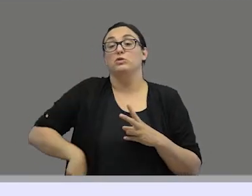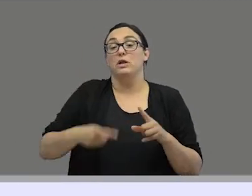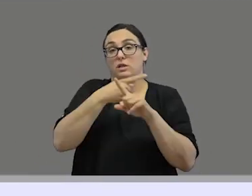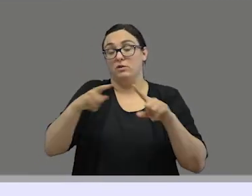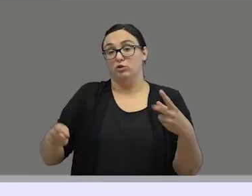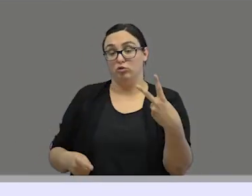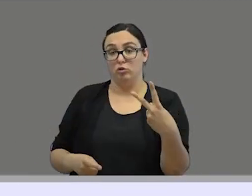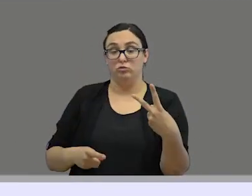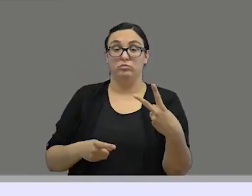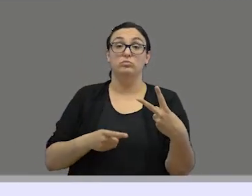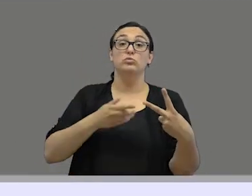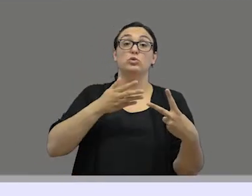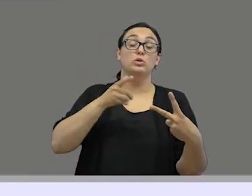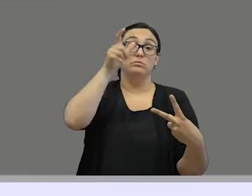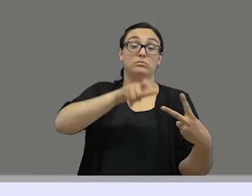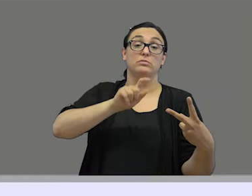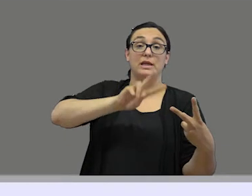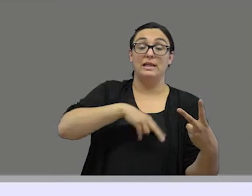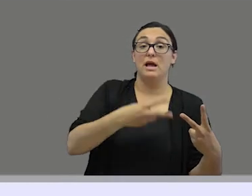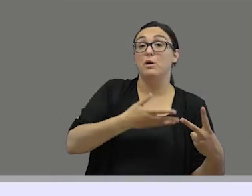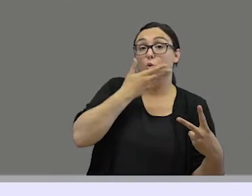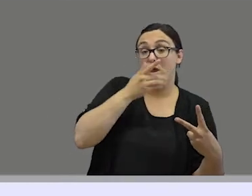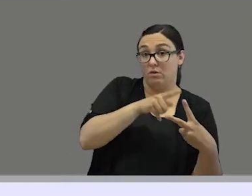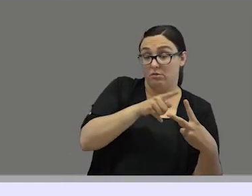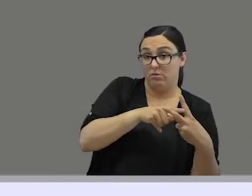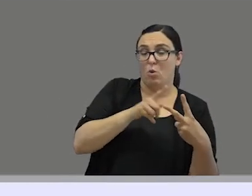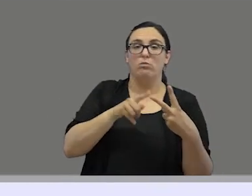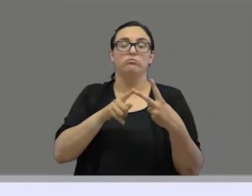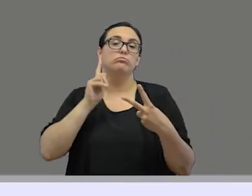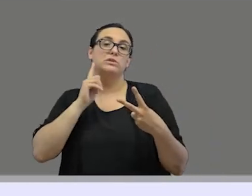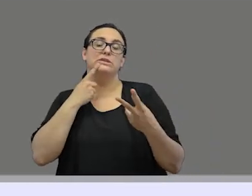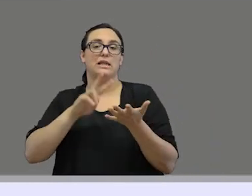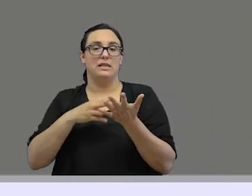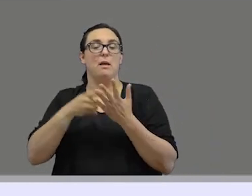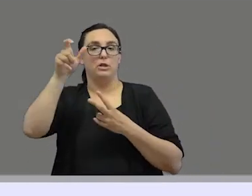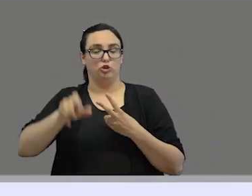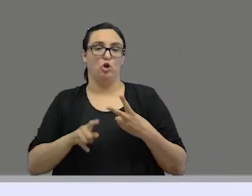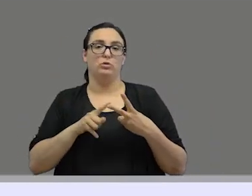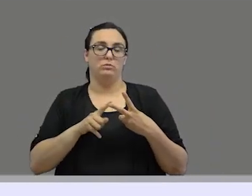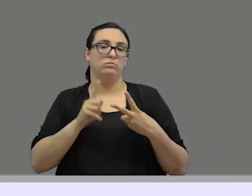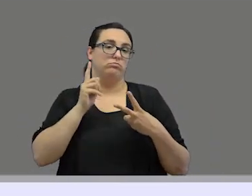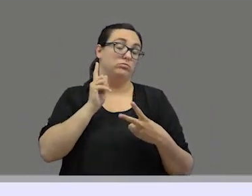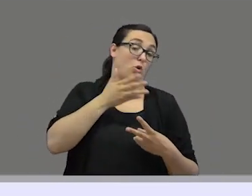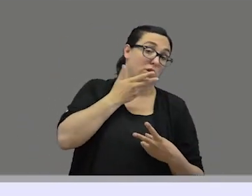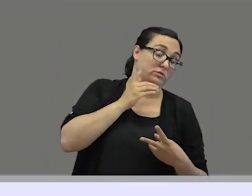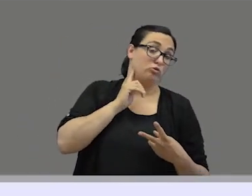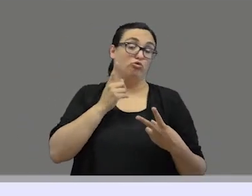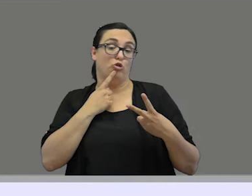Einer würde der Dolmetscher mit Hörvermögen sein, der andere ein gehörloser Dolmetscher. Jedes dieser beruflichen Profile